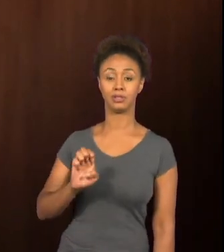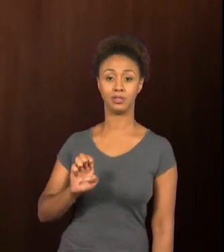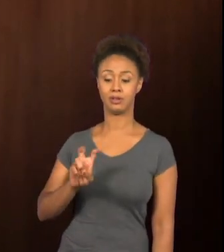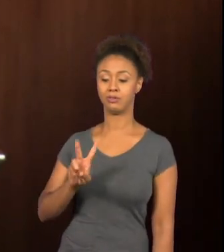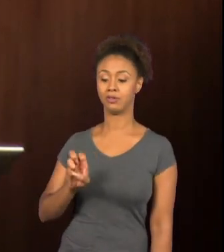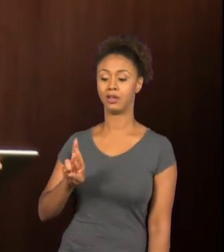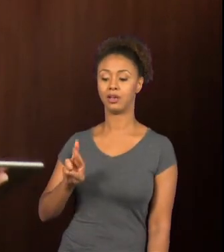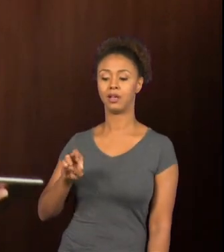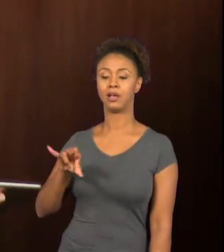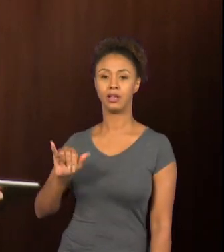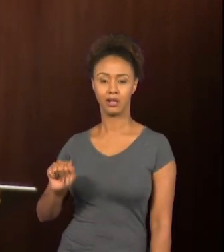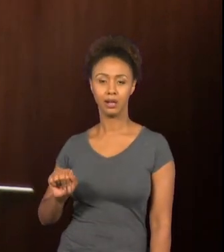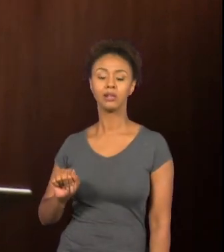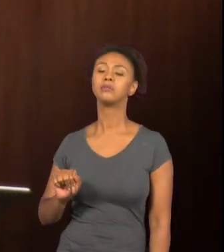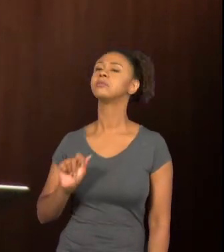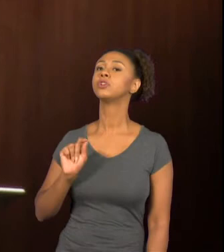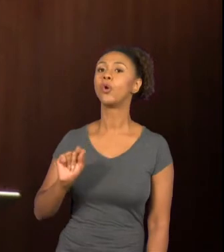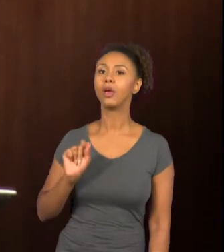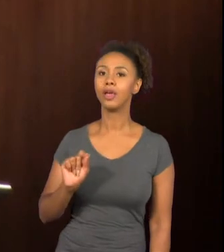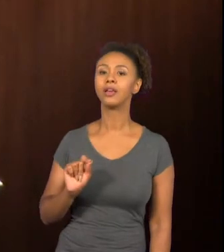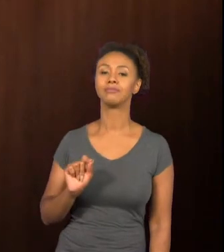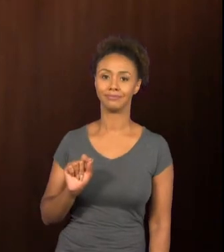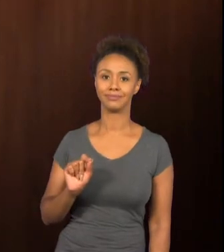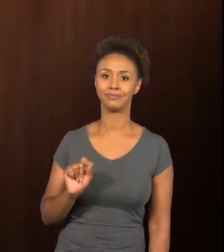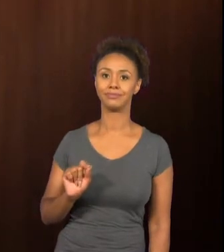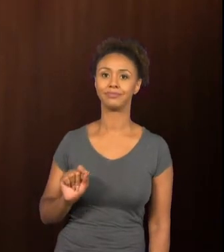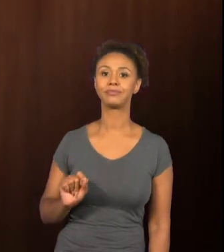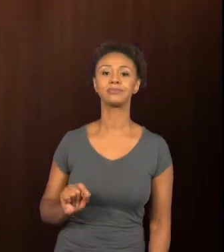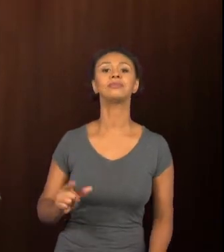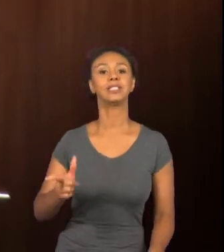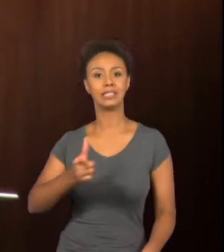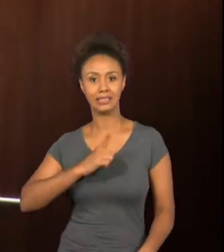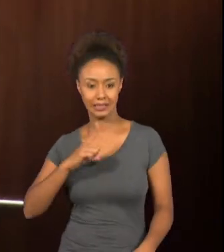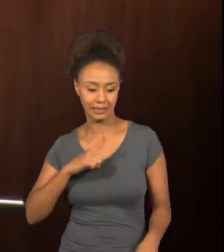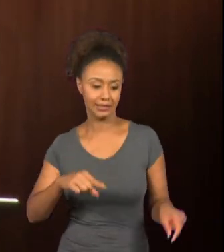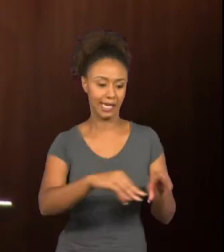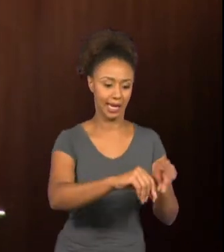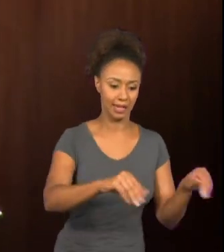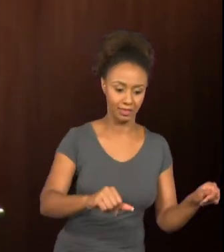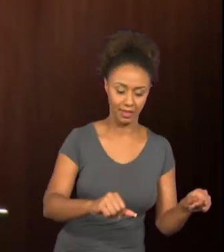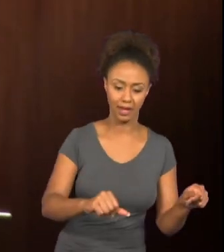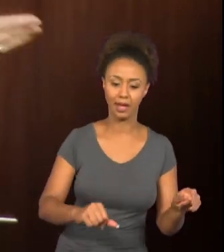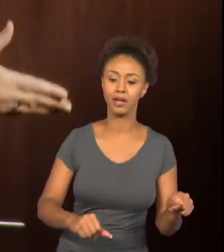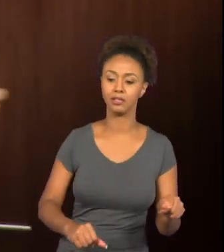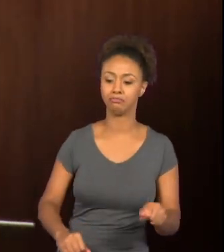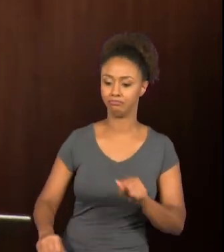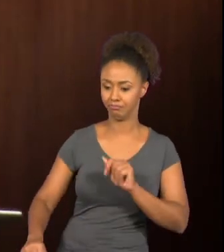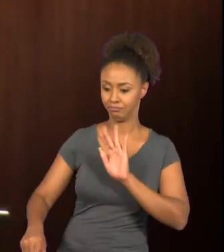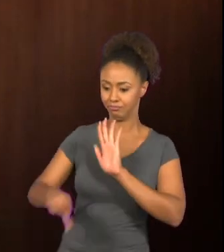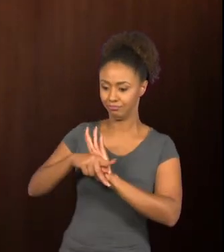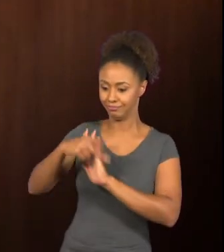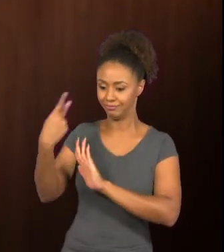DISTÂNCIA QUE EXISTE ENTRE TER A TERRA, SER DA TERRA E SER A TERRA.